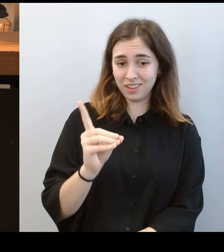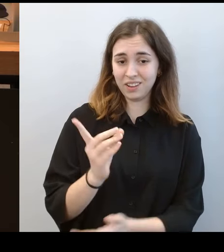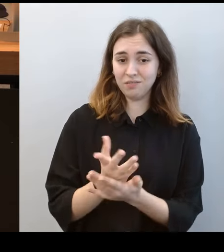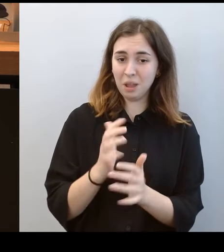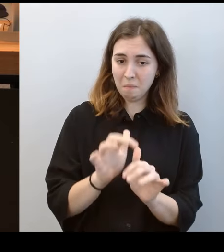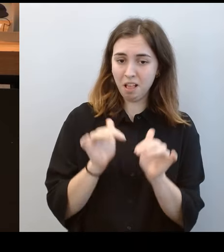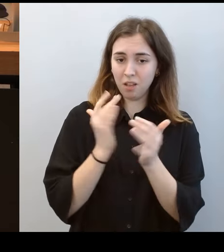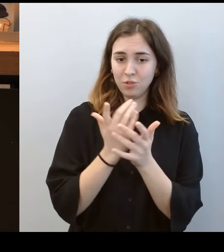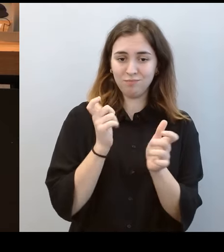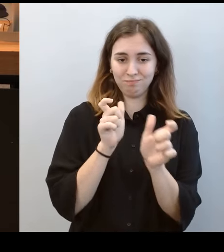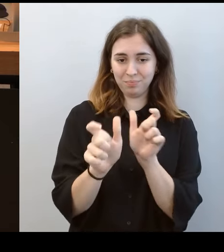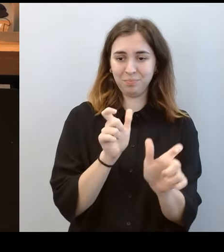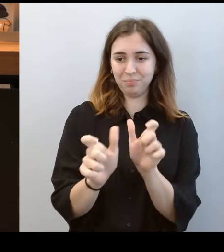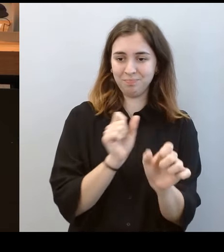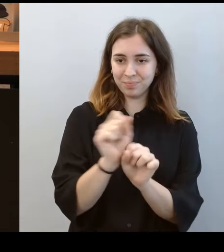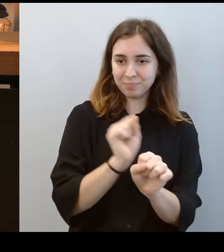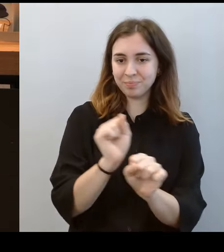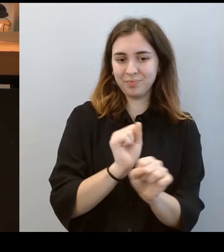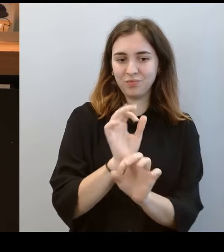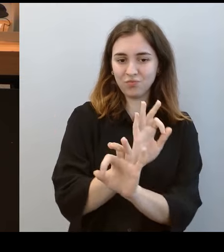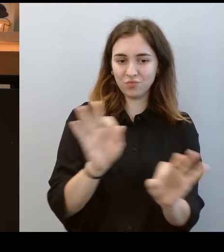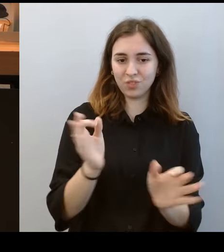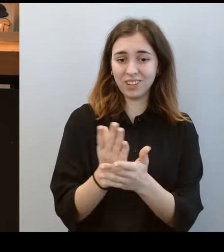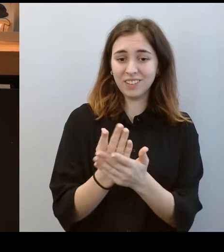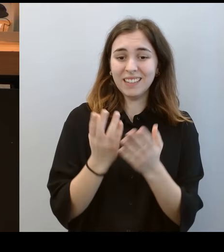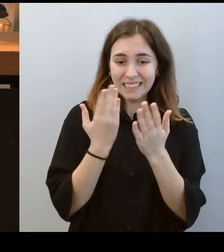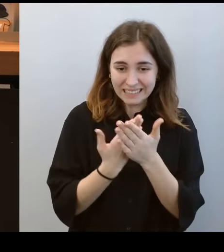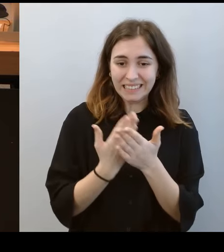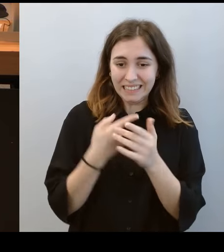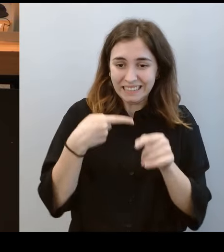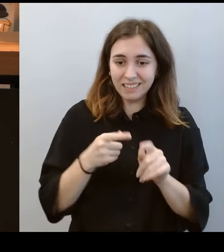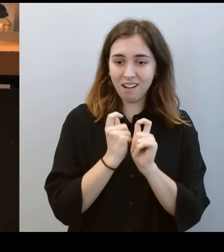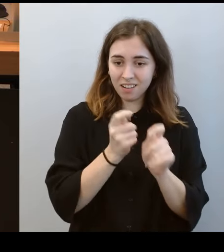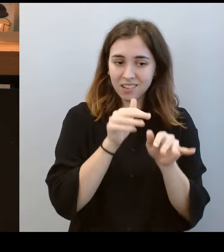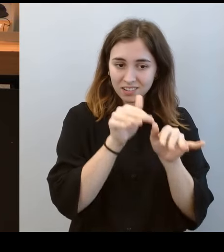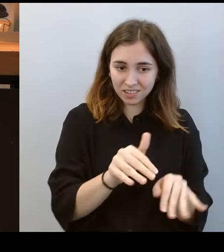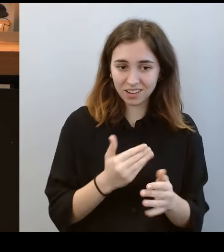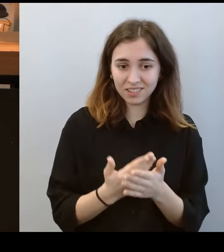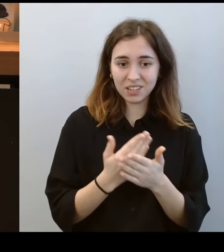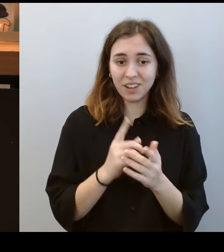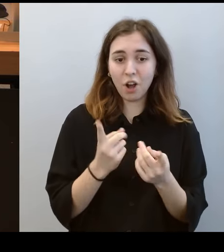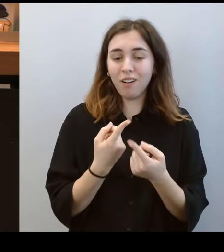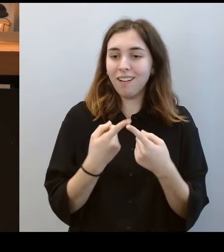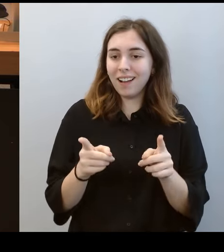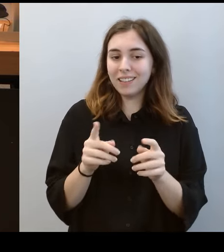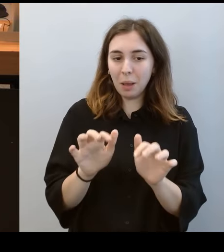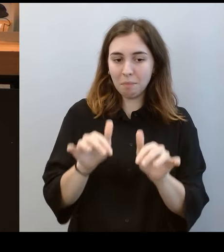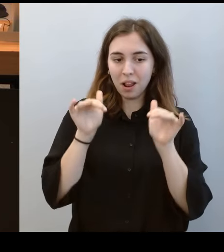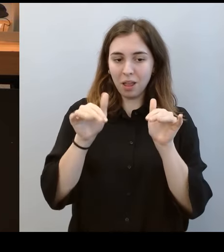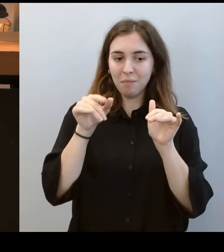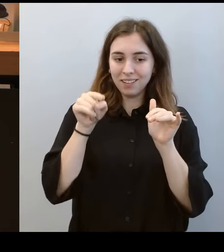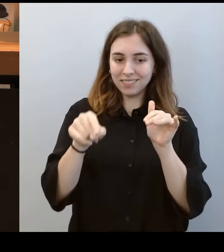Ihre Anträge in diesem Parlament und auch in keinem anderen Parlament etwas verloren haben. Vielen Dank!